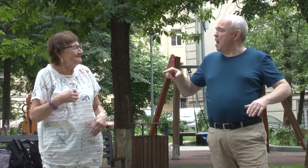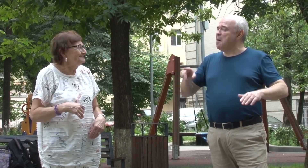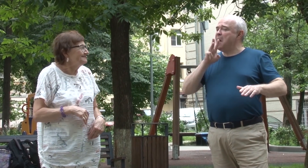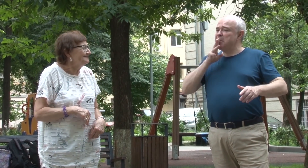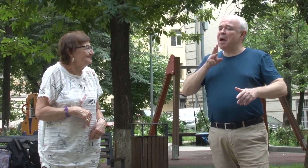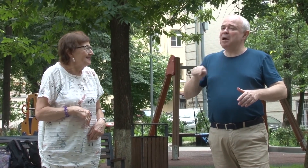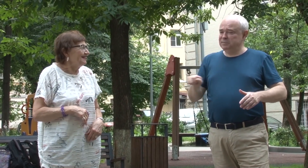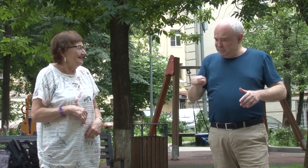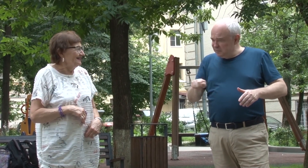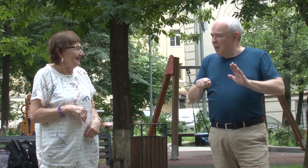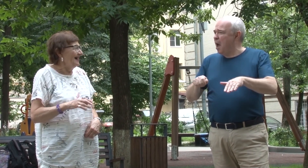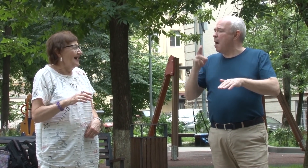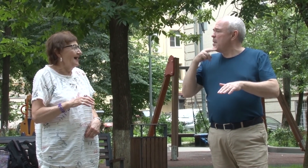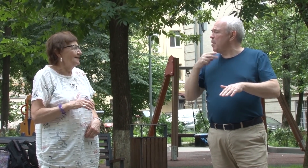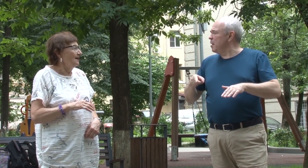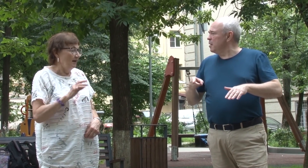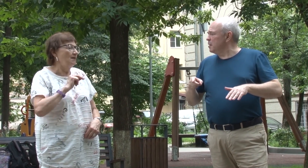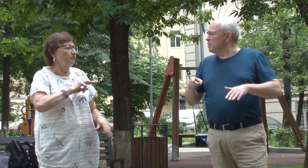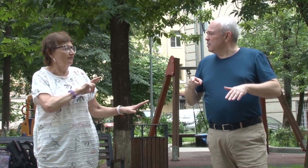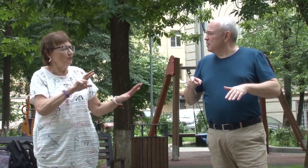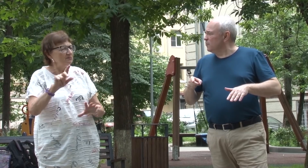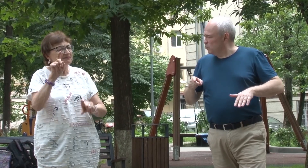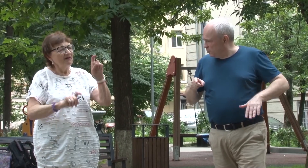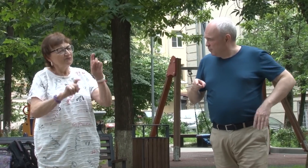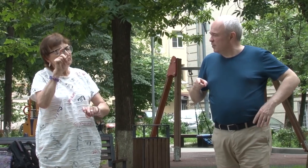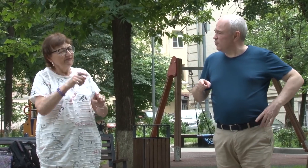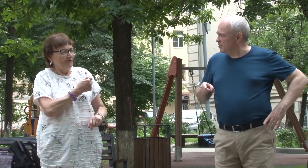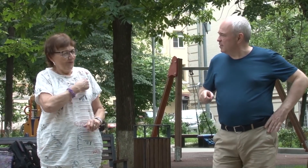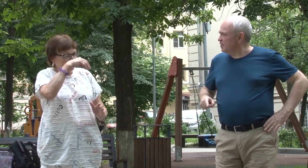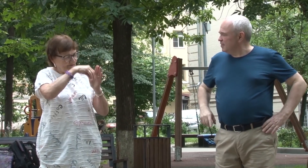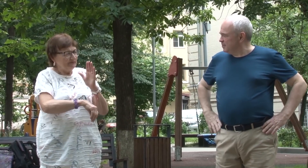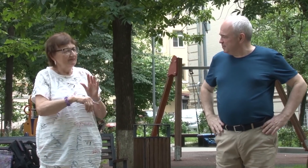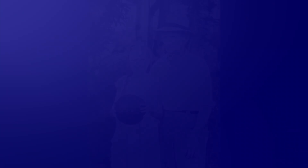Мама продавала открытки, а отец кем работал? – На военном заводе – 8 часов.